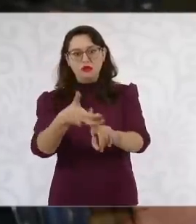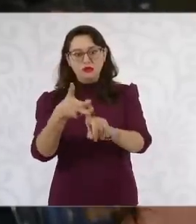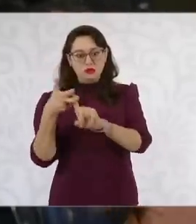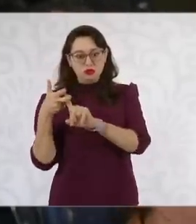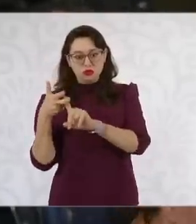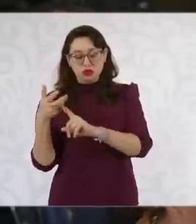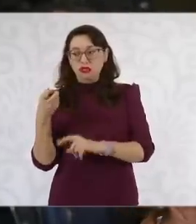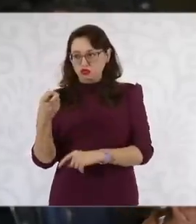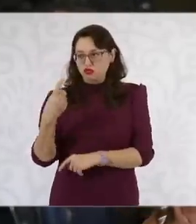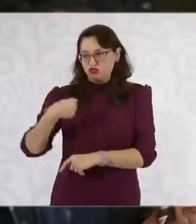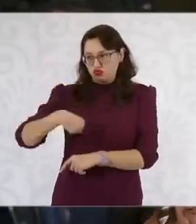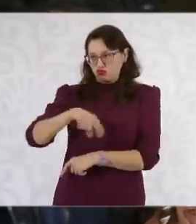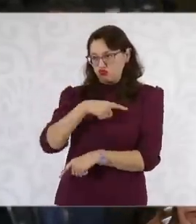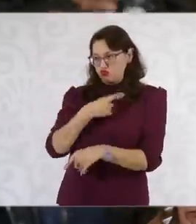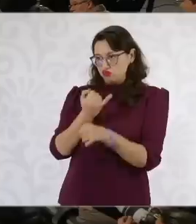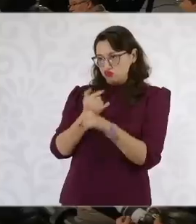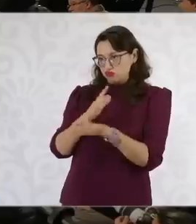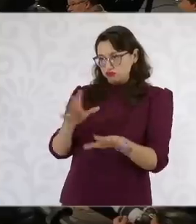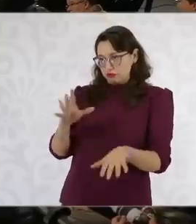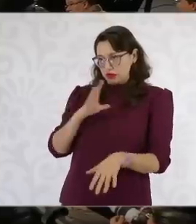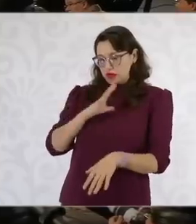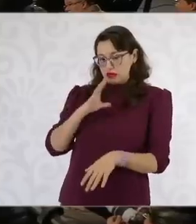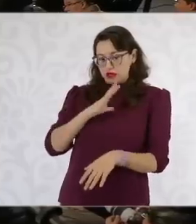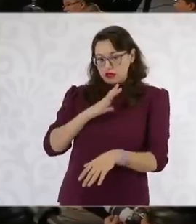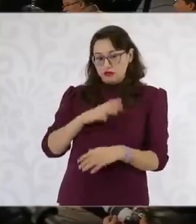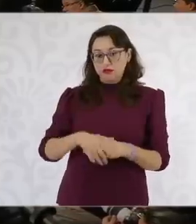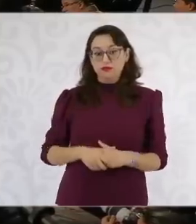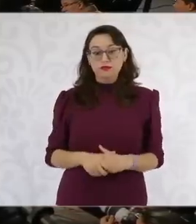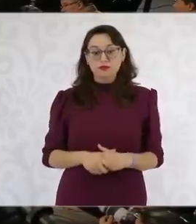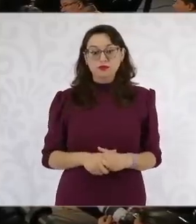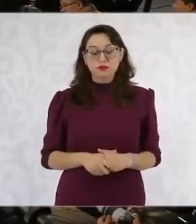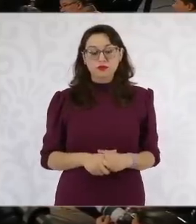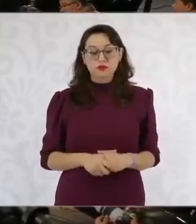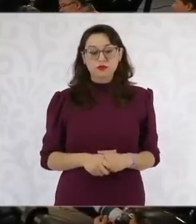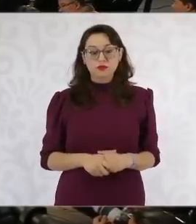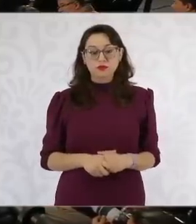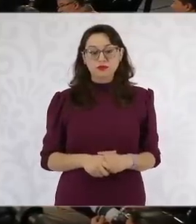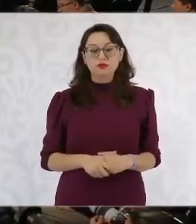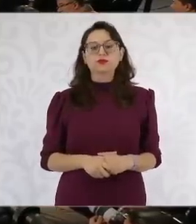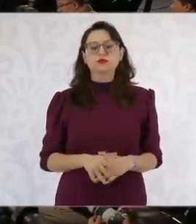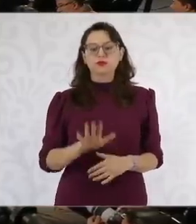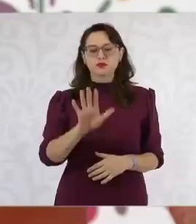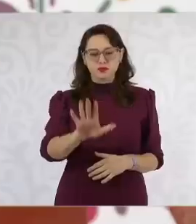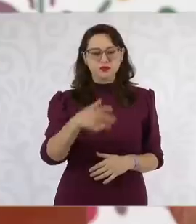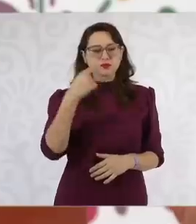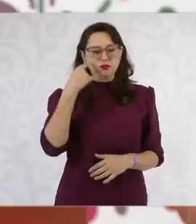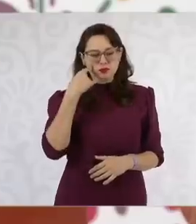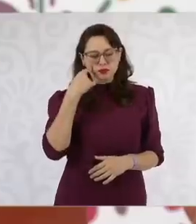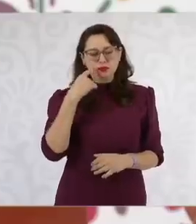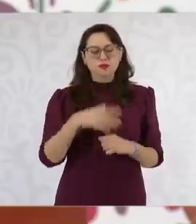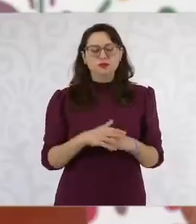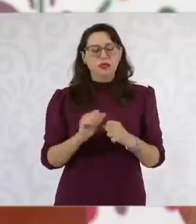tenemos esa investigación eh déjeme repetirle algo que creo que es muy importante la la función